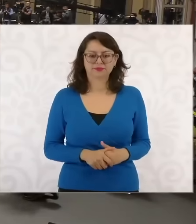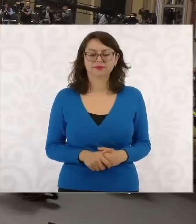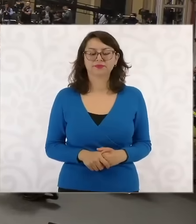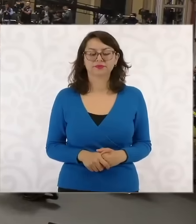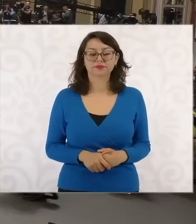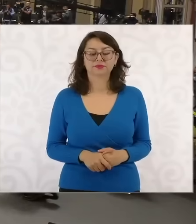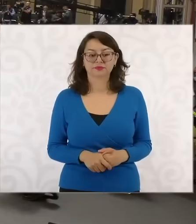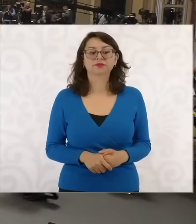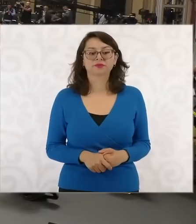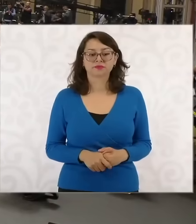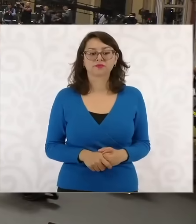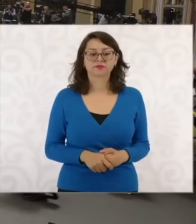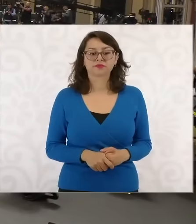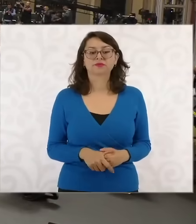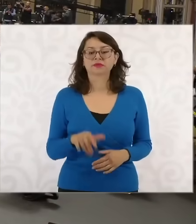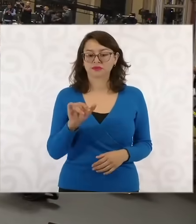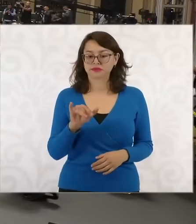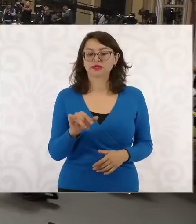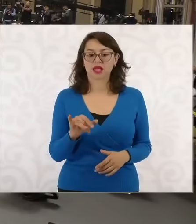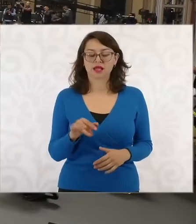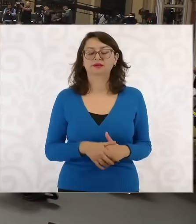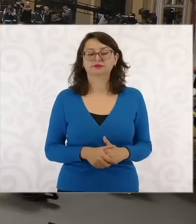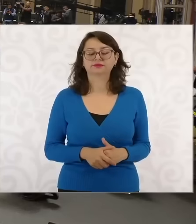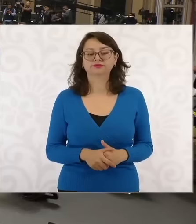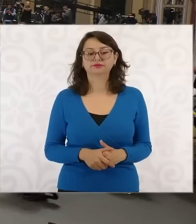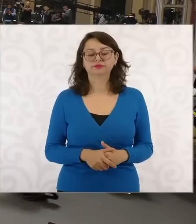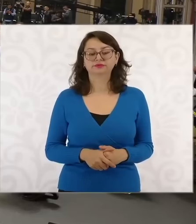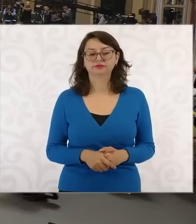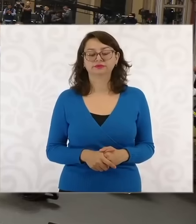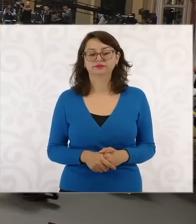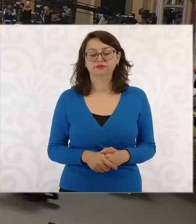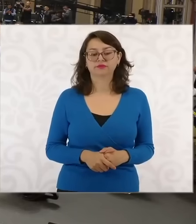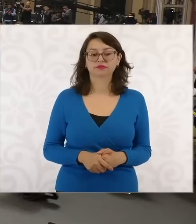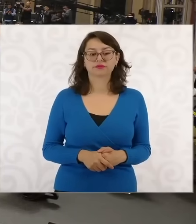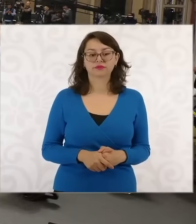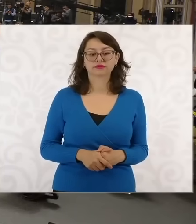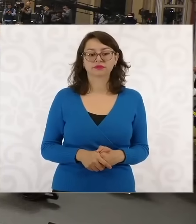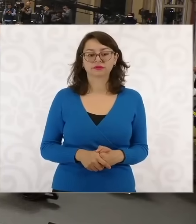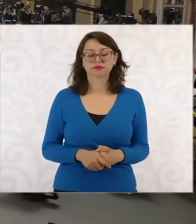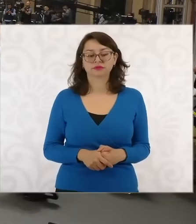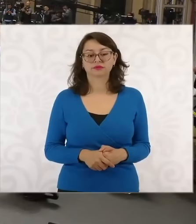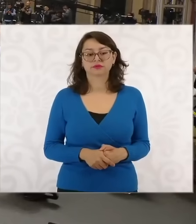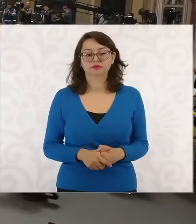Sí, muchas gracias, eh, presidenta. Efectivamente, esta visión integral que nace desde los PRONAMS